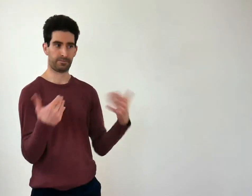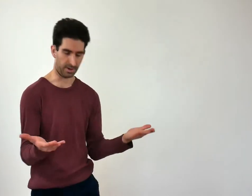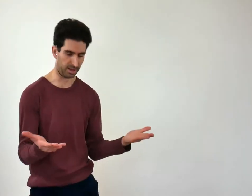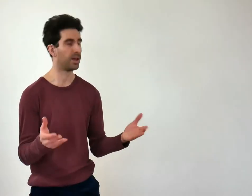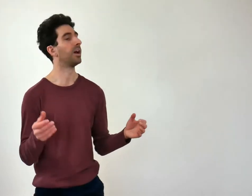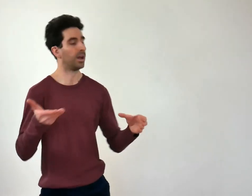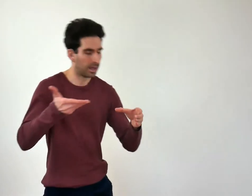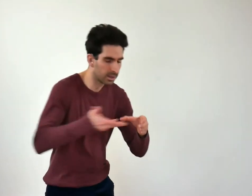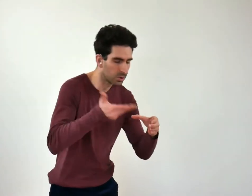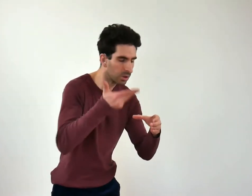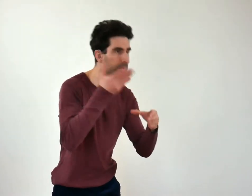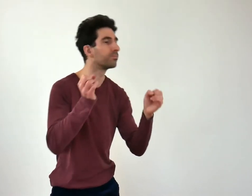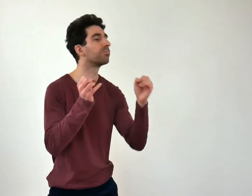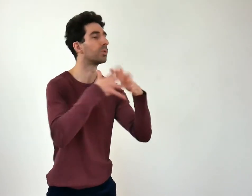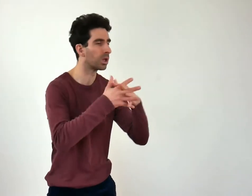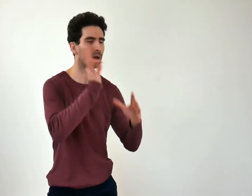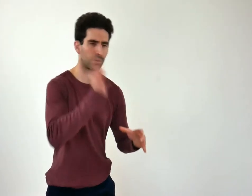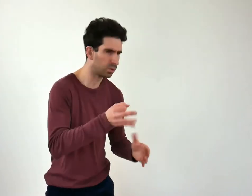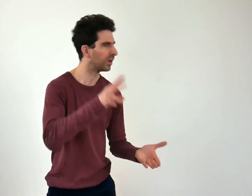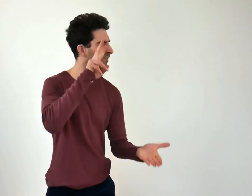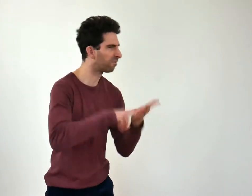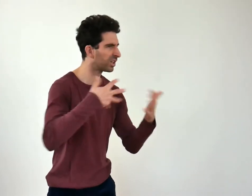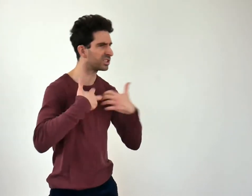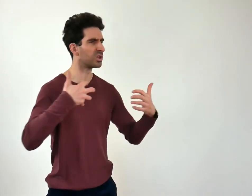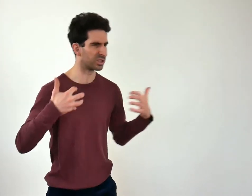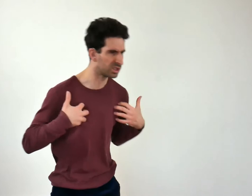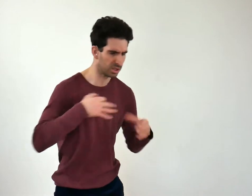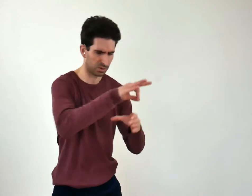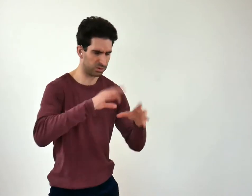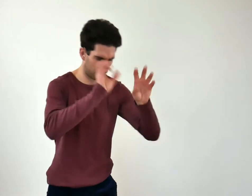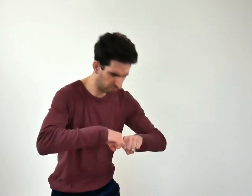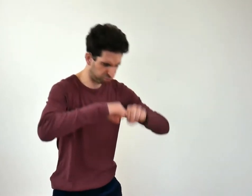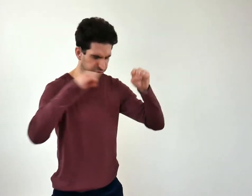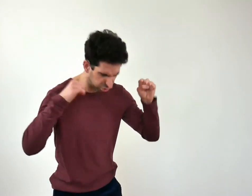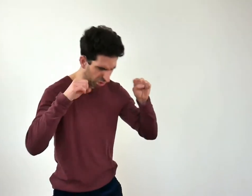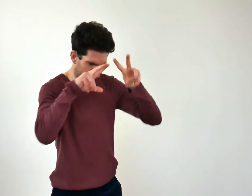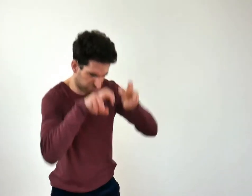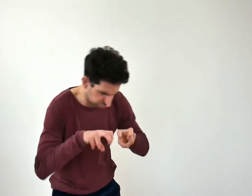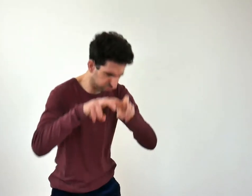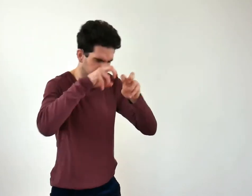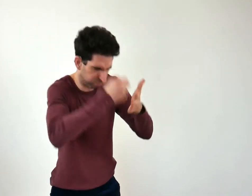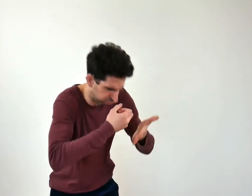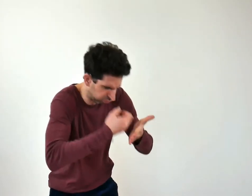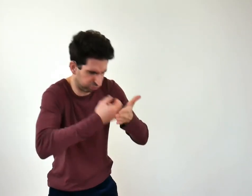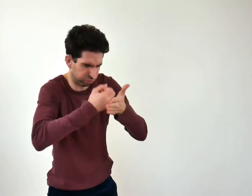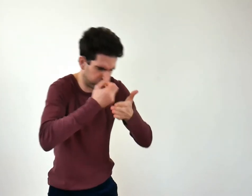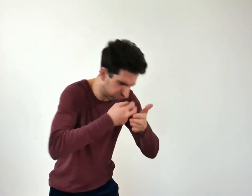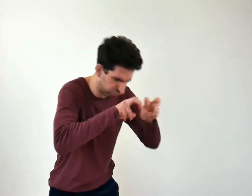Voilà, la gatronomie moléculaire est une vraie science qui analyse la cuisine.